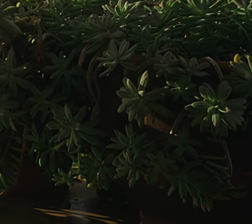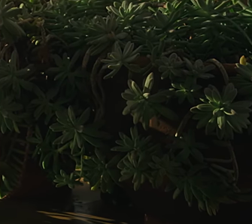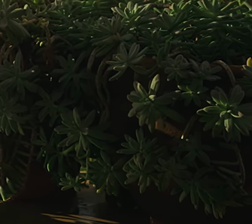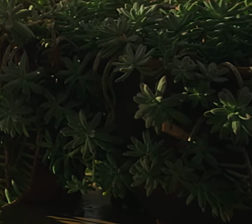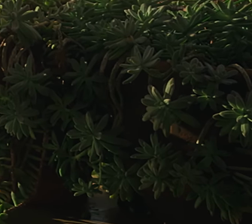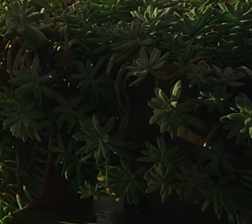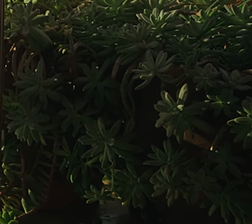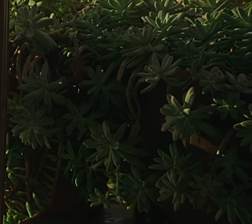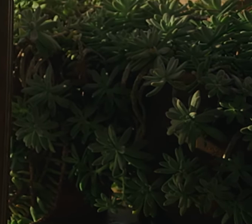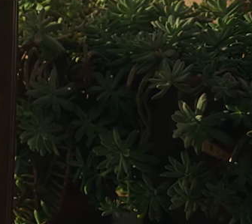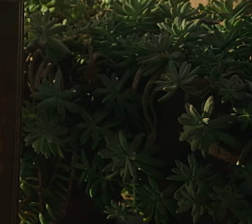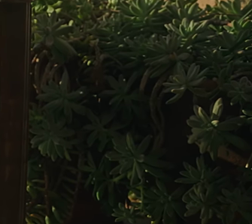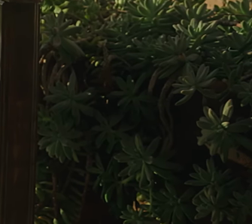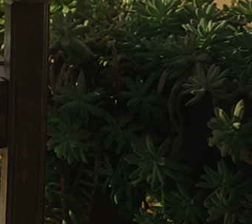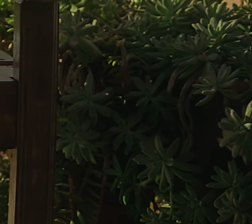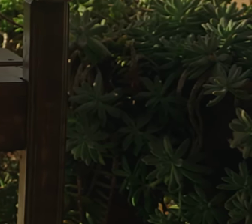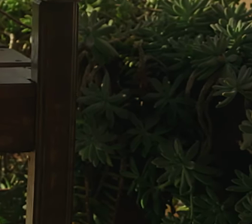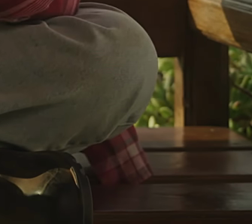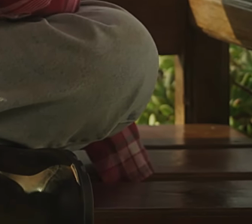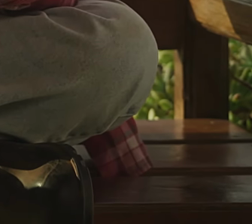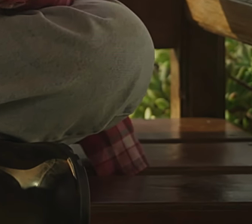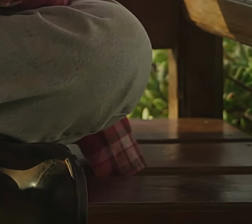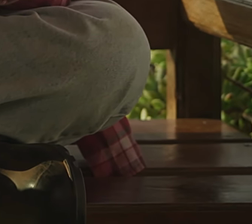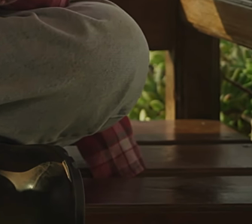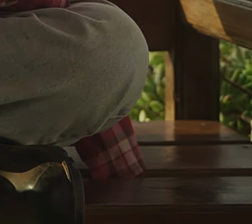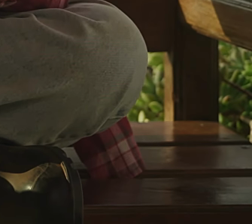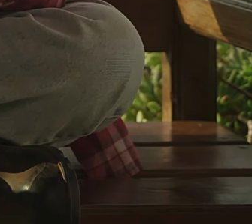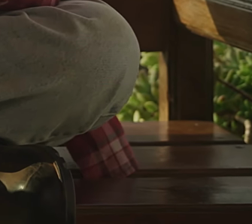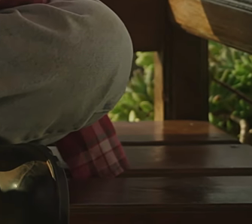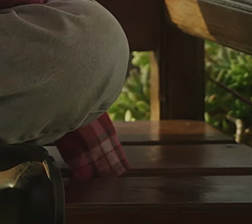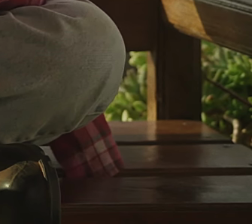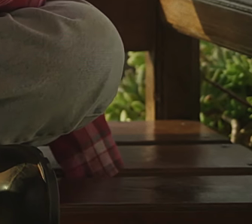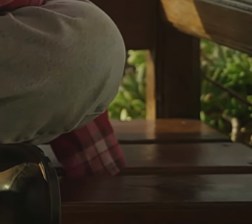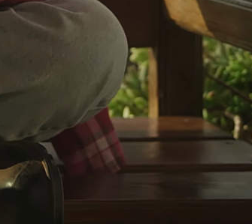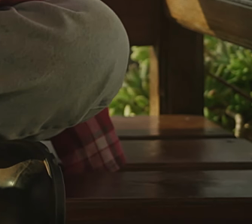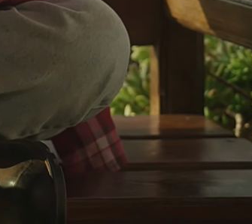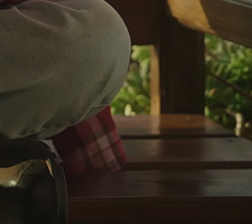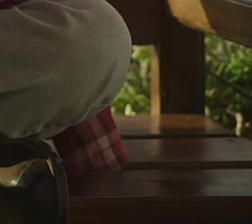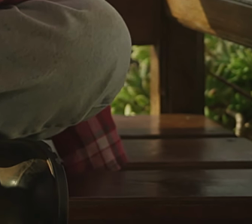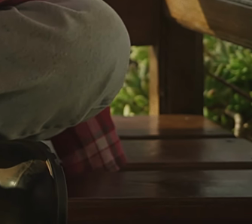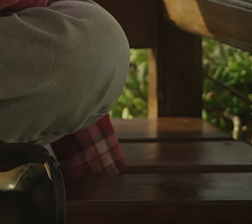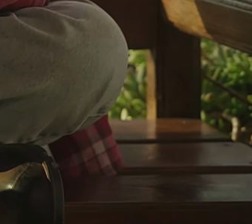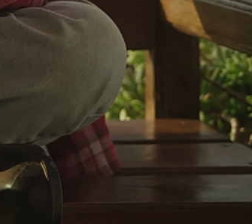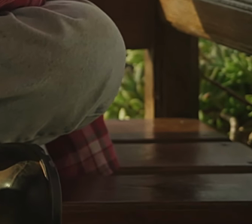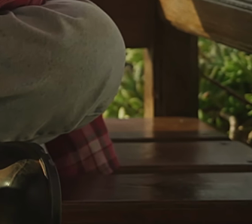[Teclando] Instrumental